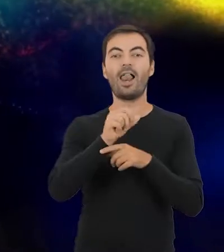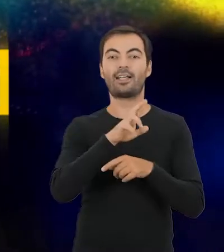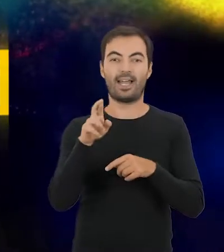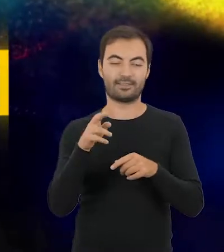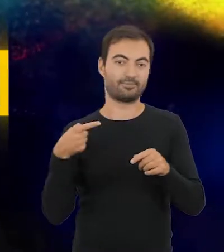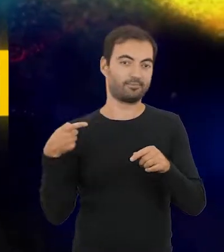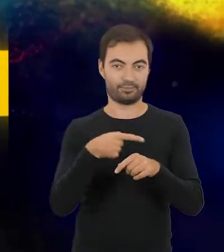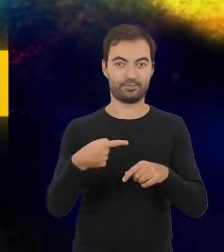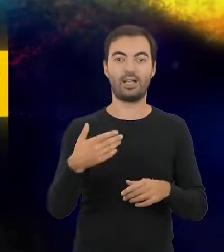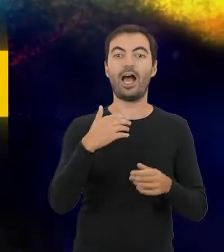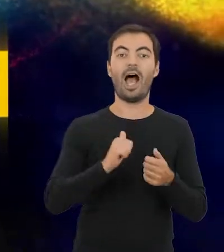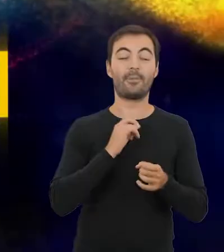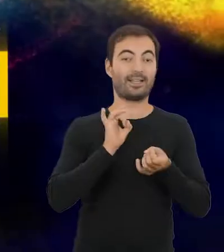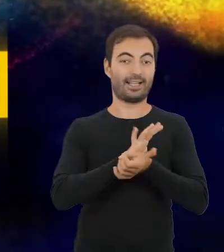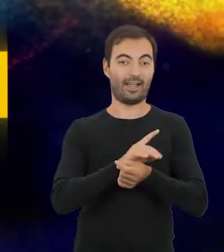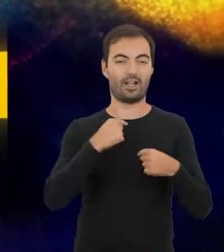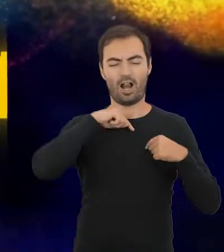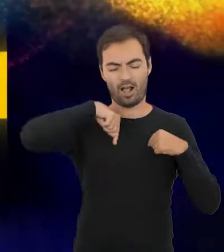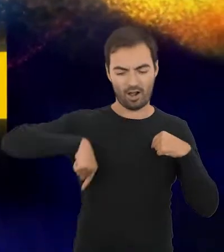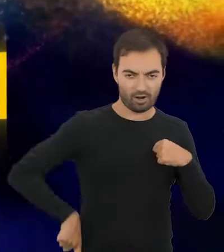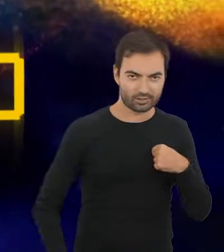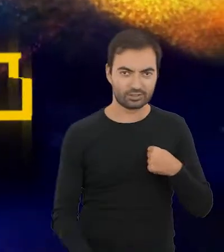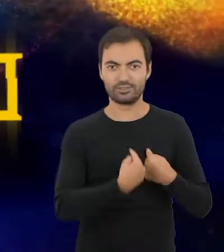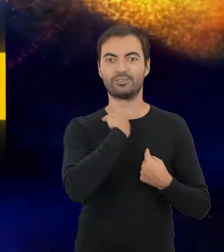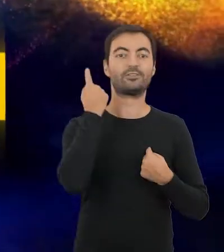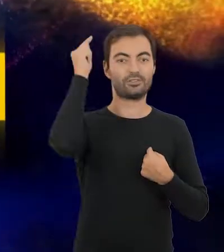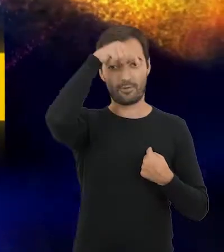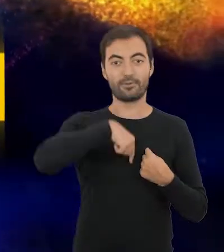Po to by krew dotarła do najdalszych zakamarków naszego ciała